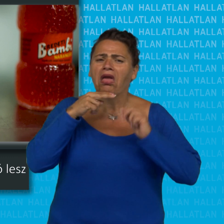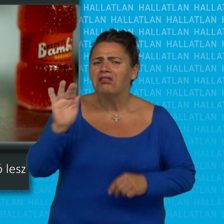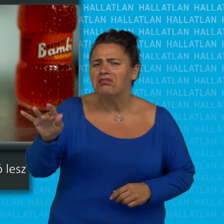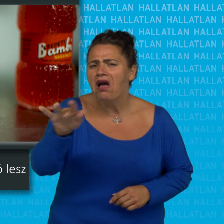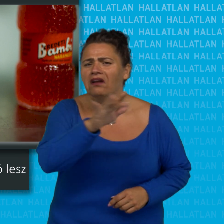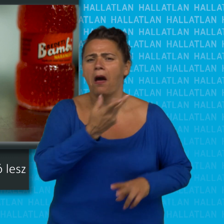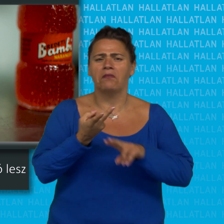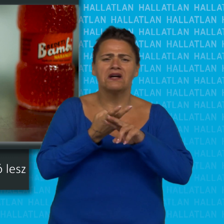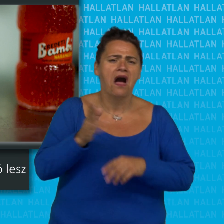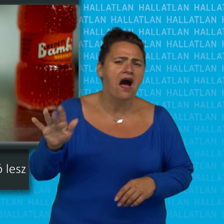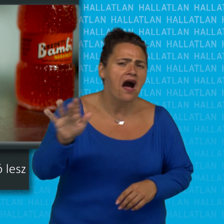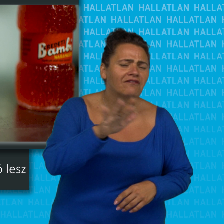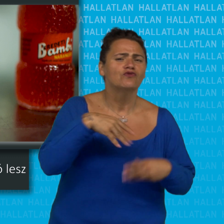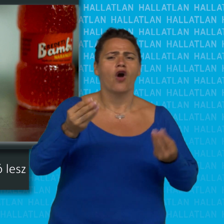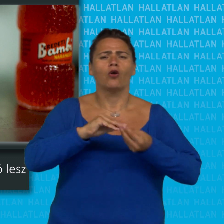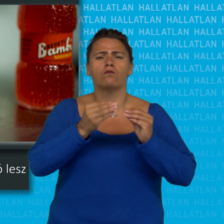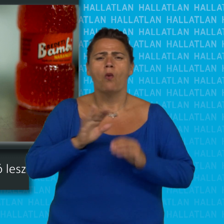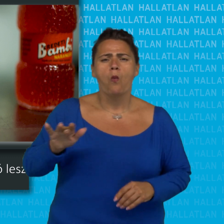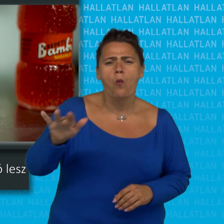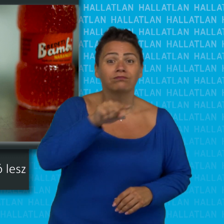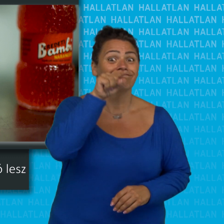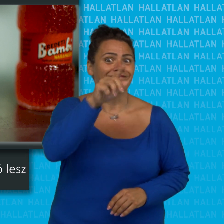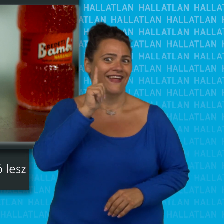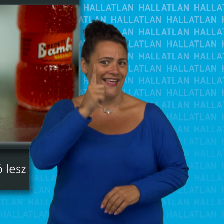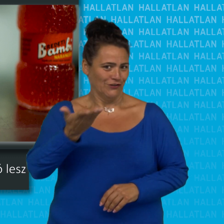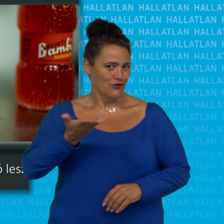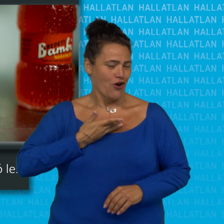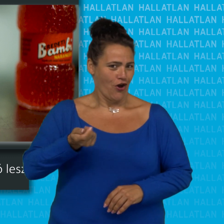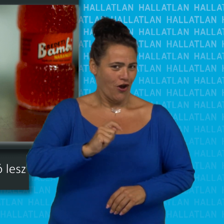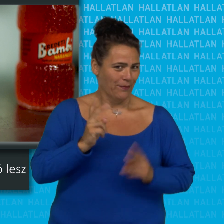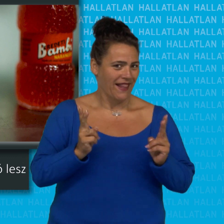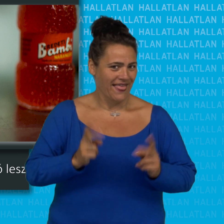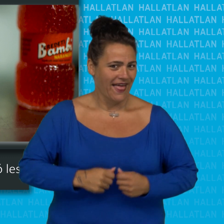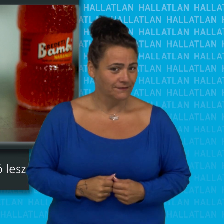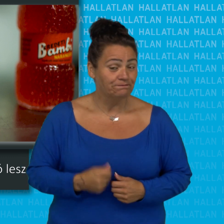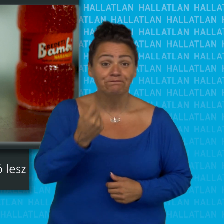és rengeteg étterem, kávézó, bolt kínálatában megtalálhatjuk majd